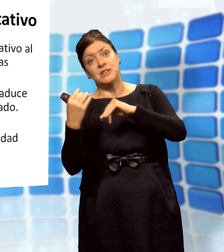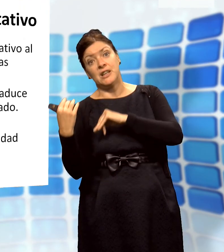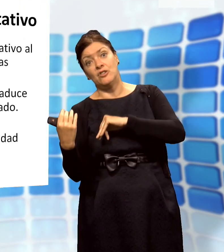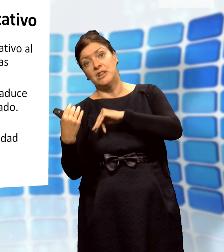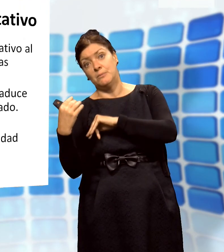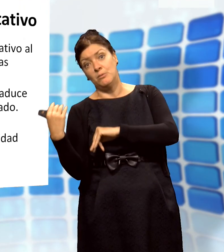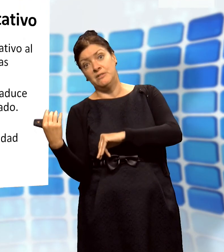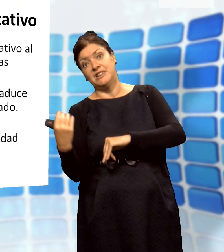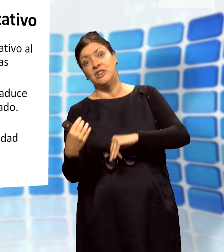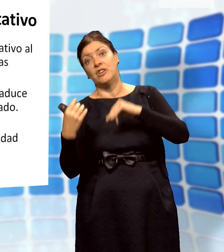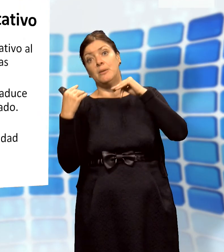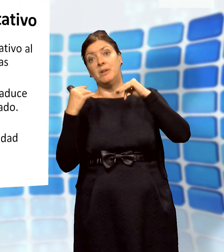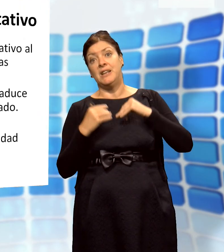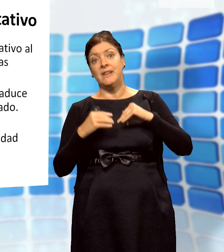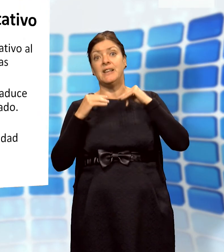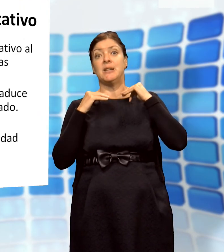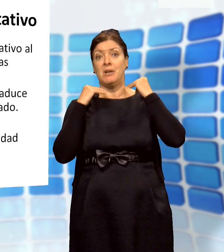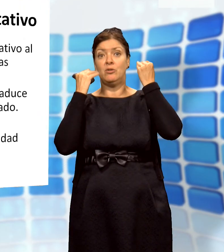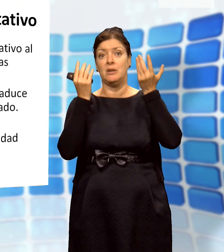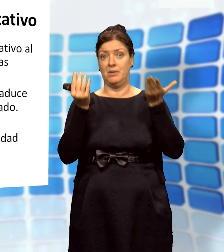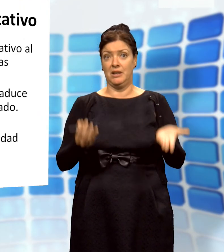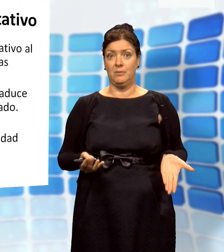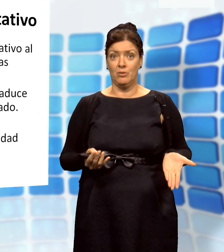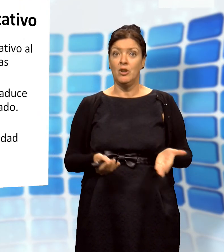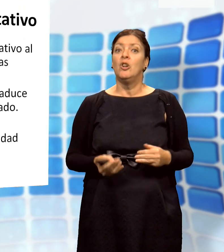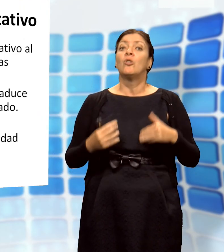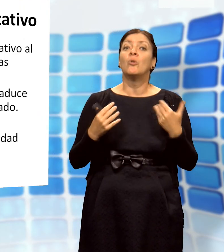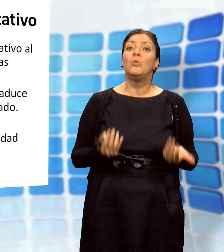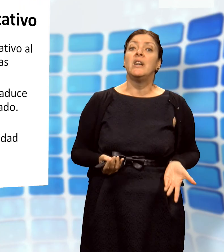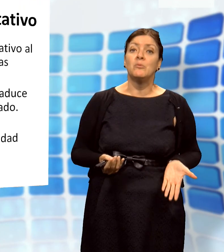externos e inamovibles, sino que dependerá de ese marco interpretativo. Concluiremos